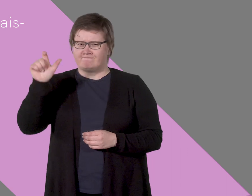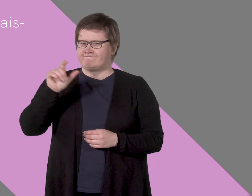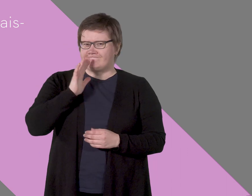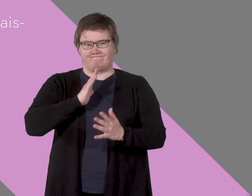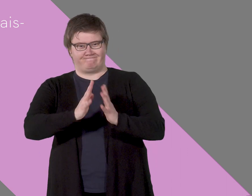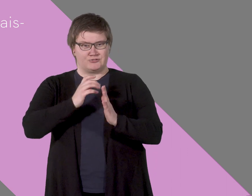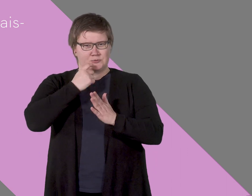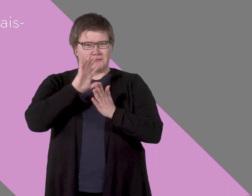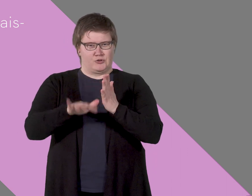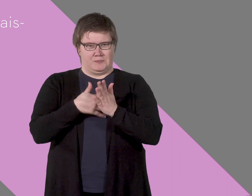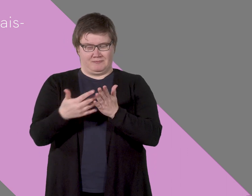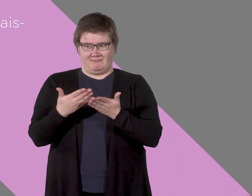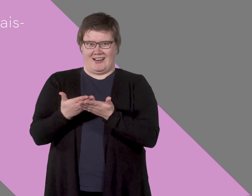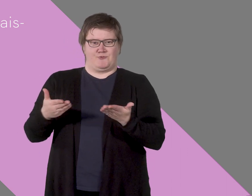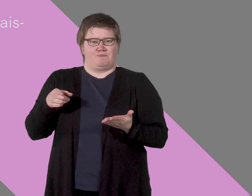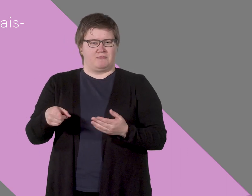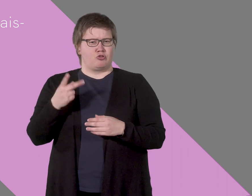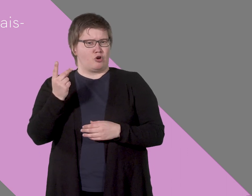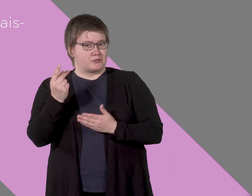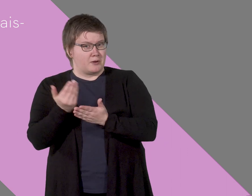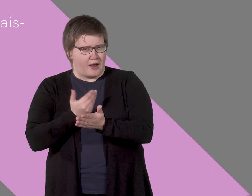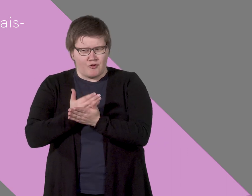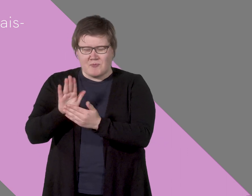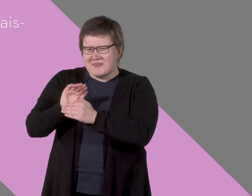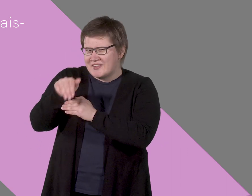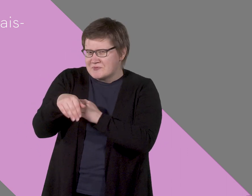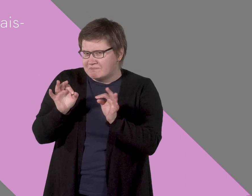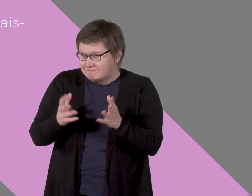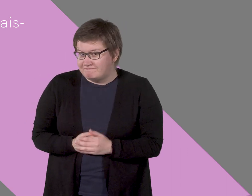joka avaa Toista maata -näyttelyn taustoja suomalaisella viittomakielellä.